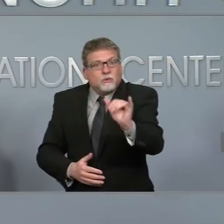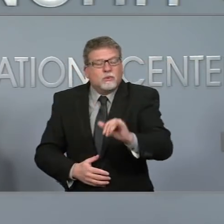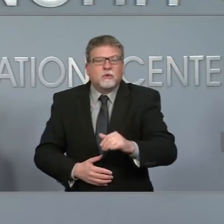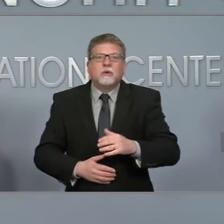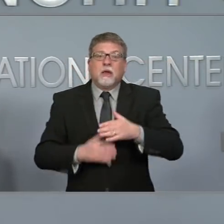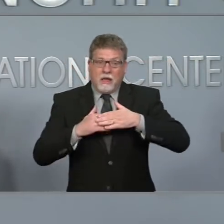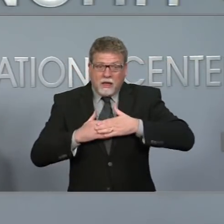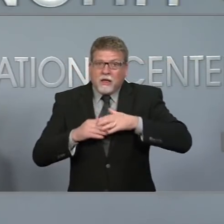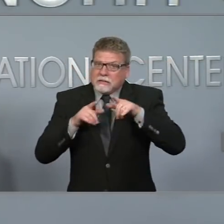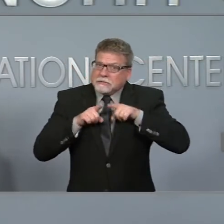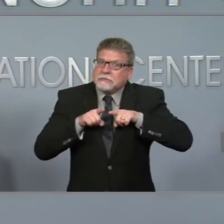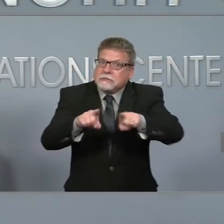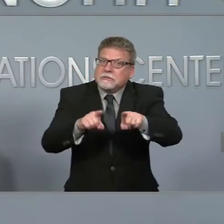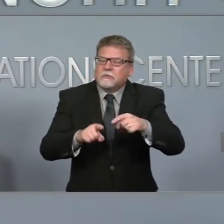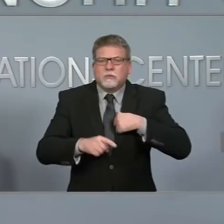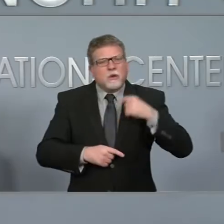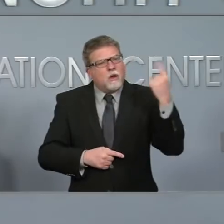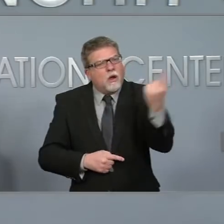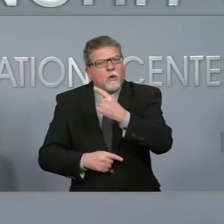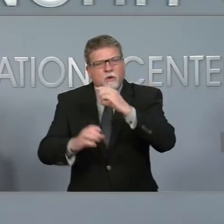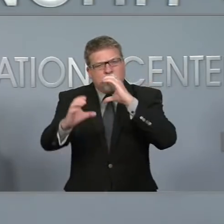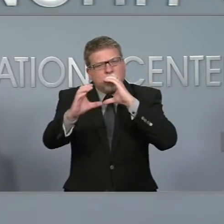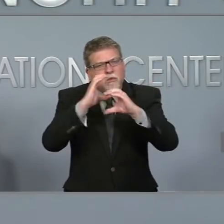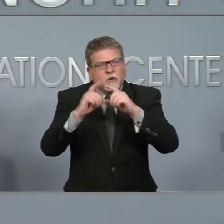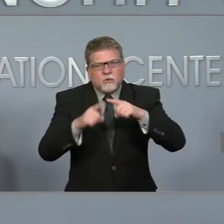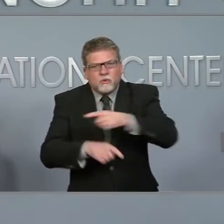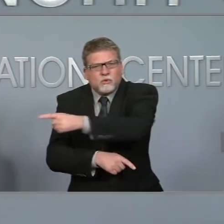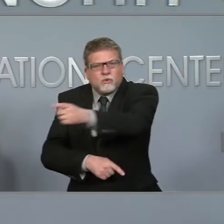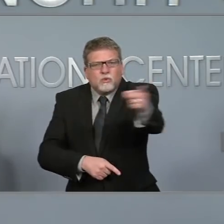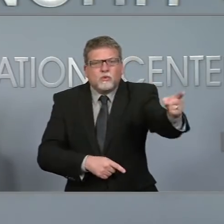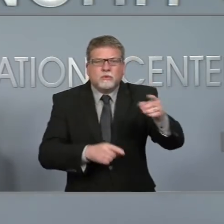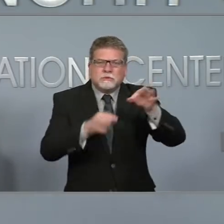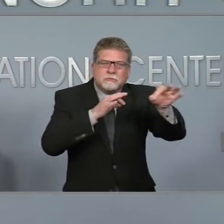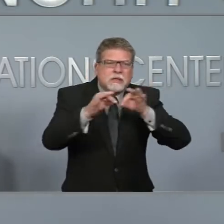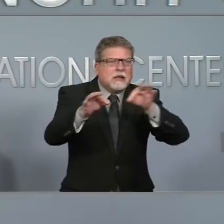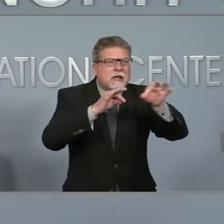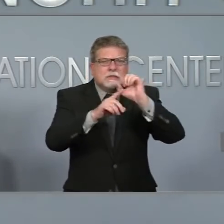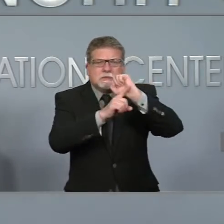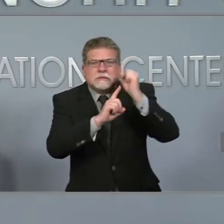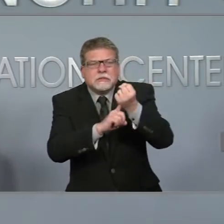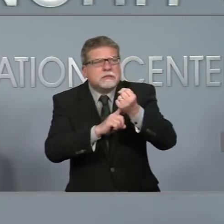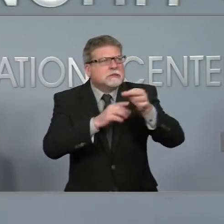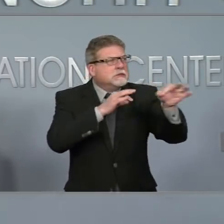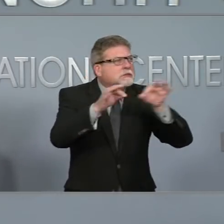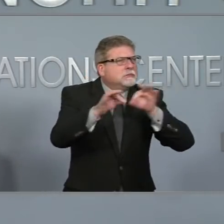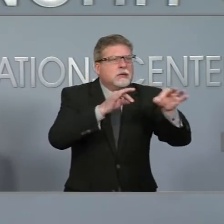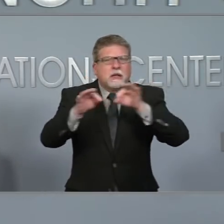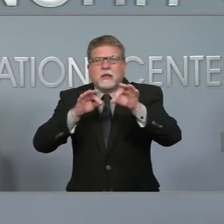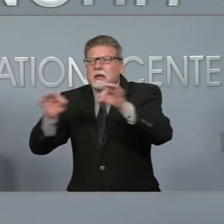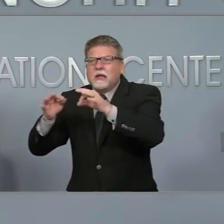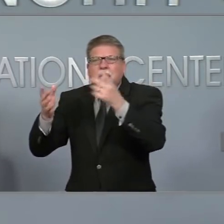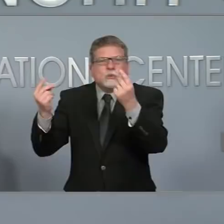estuvieron disponibles. Los